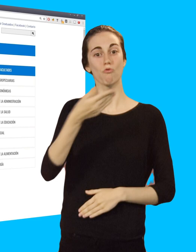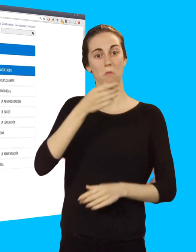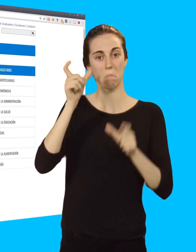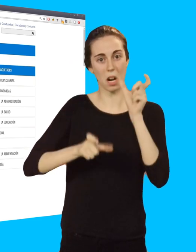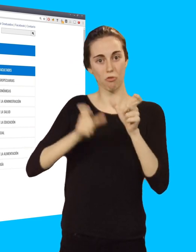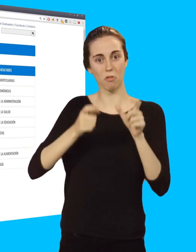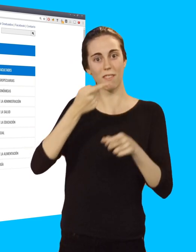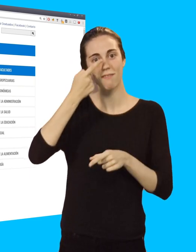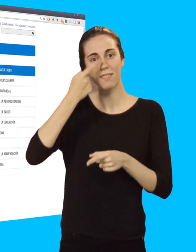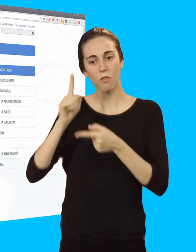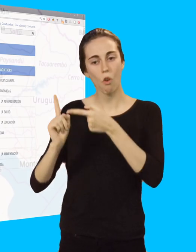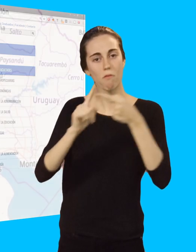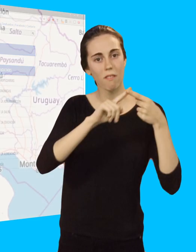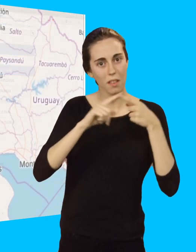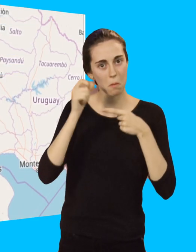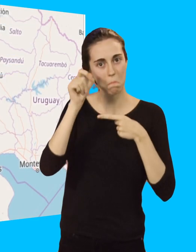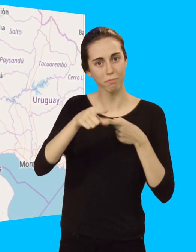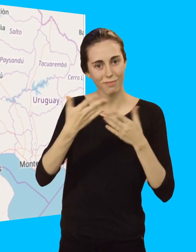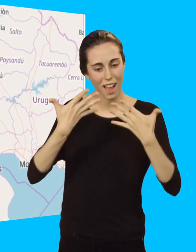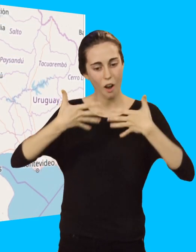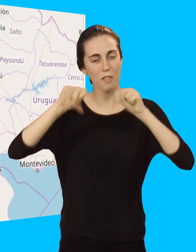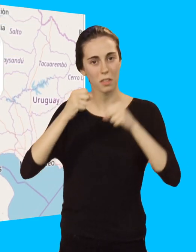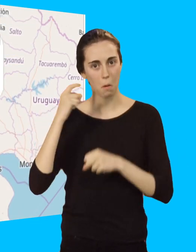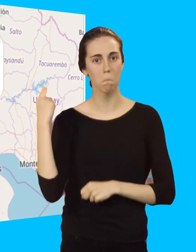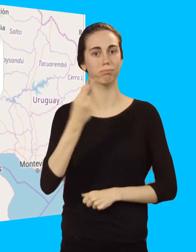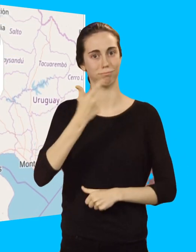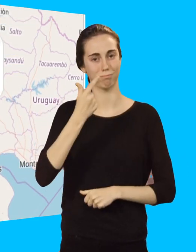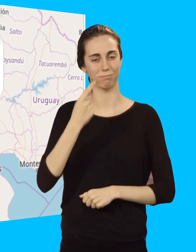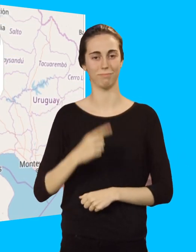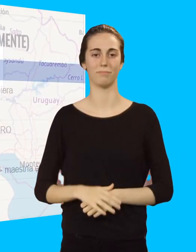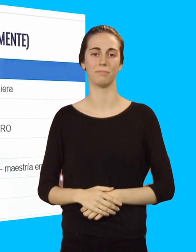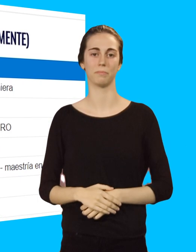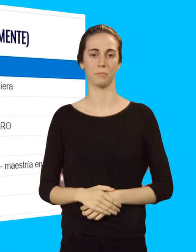donde todos los interesados en contactarse con vos, podrán encontrarte de una manera rápida y directa.